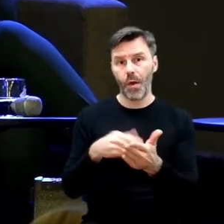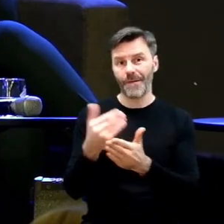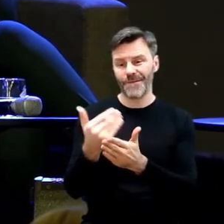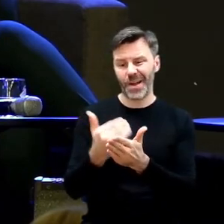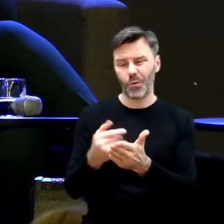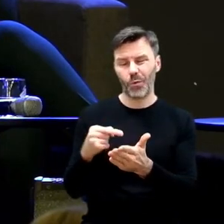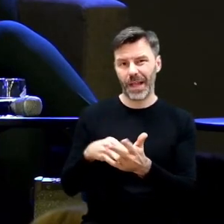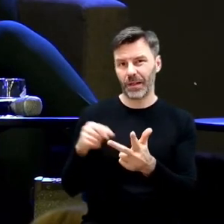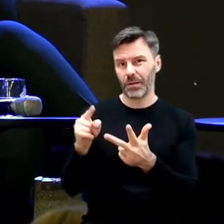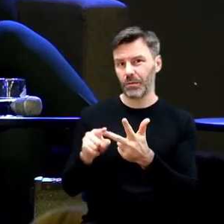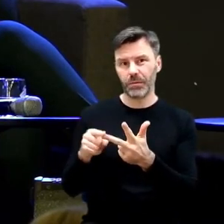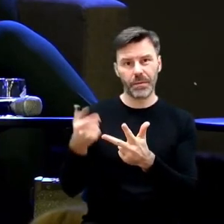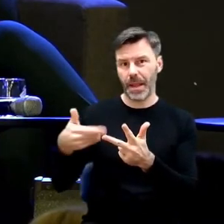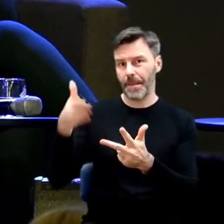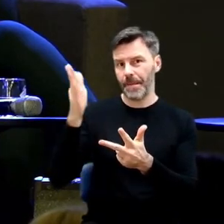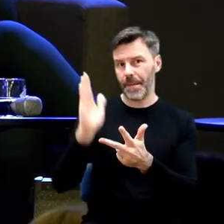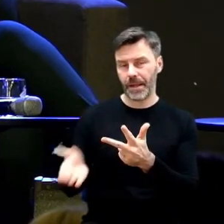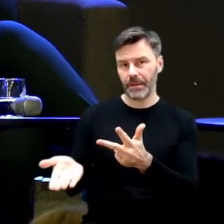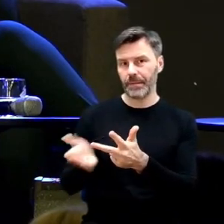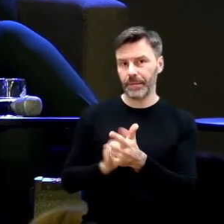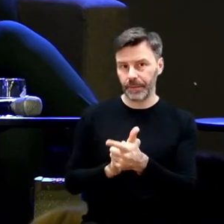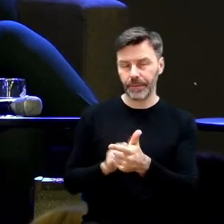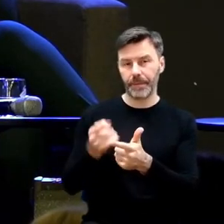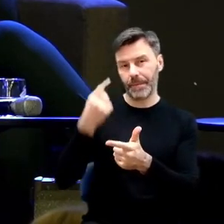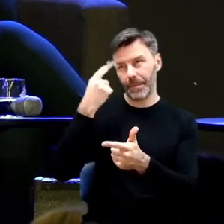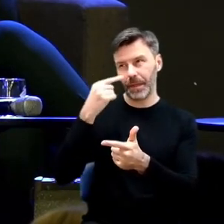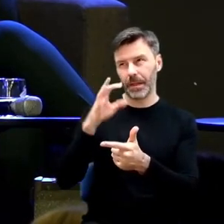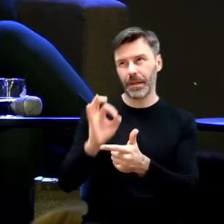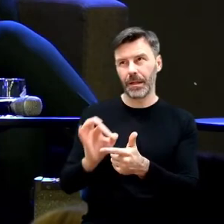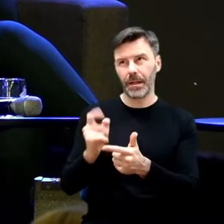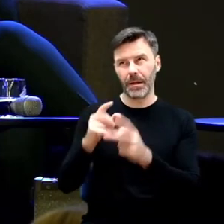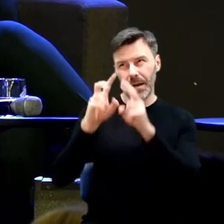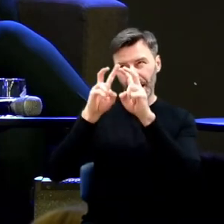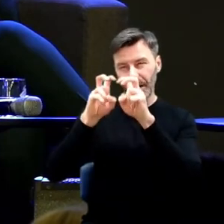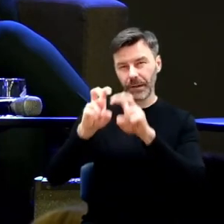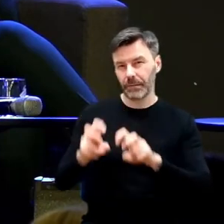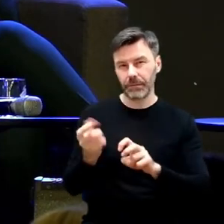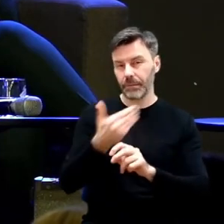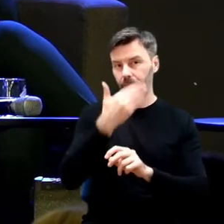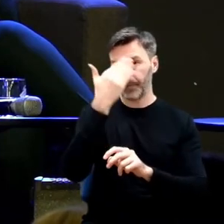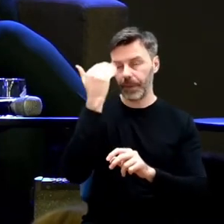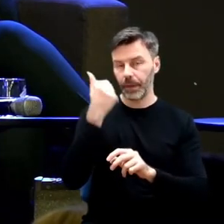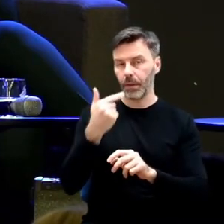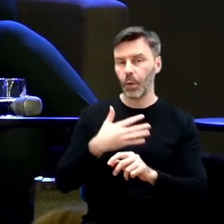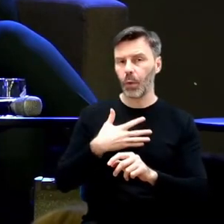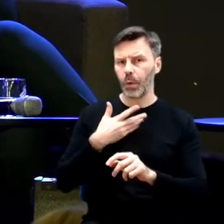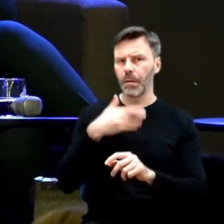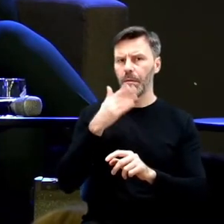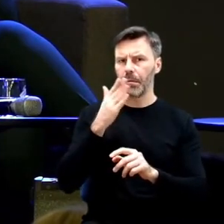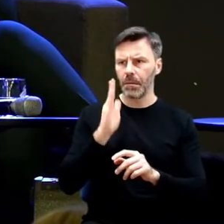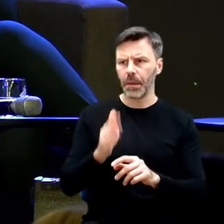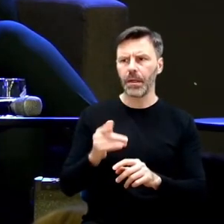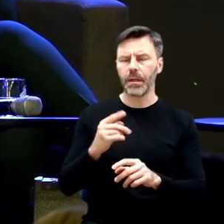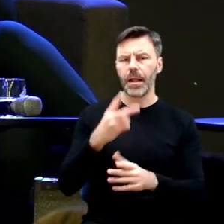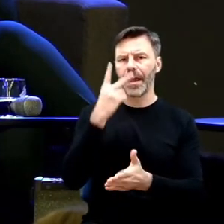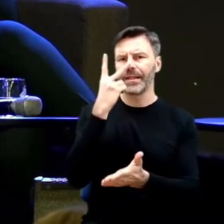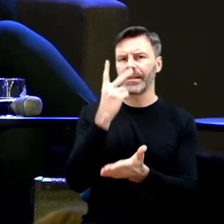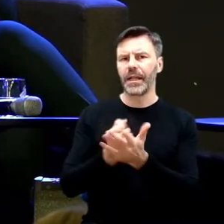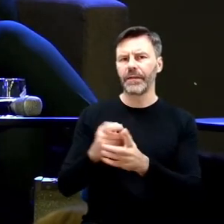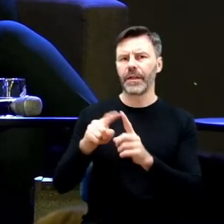jeżeli oczywiście przepis prawa nam pozwoli, bo w tej chwili jest to analizowane i będziemy również przyjmować rekomendacje firm, które są spoza Karolina.